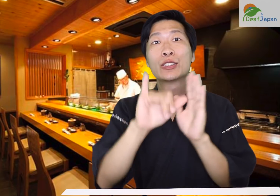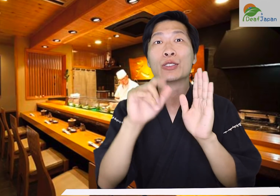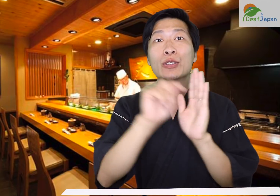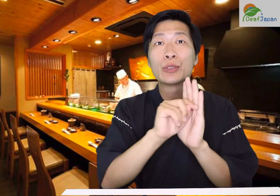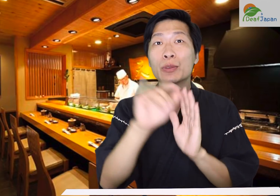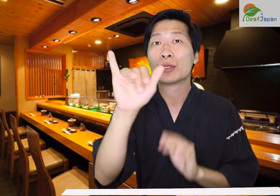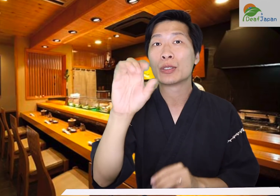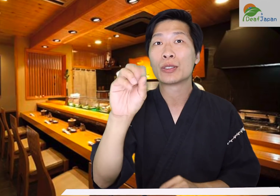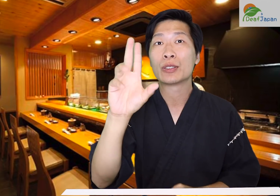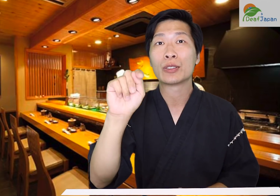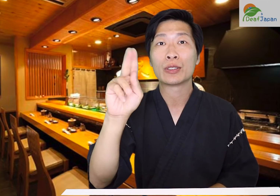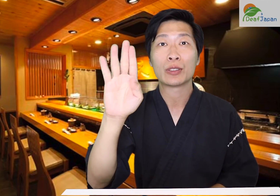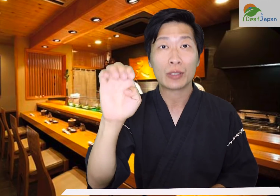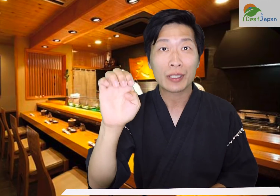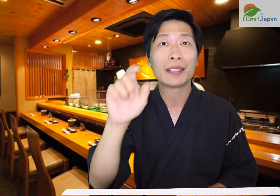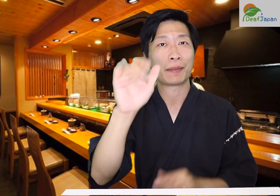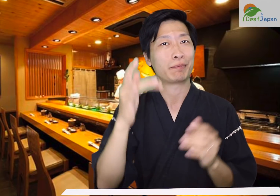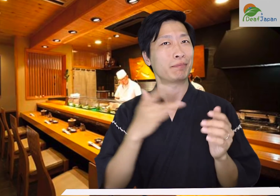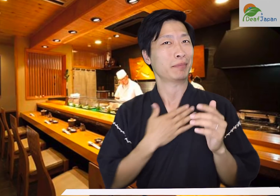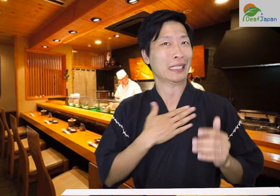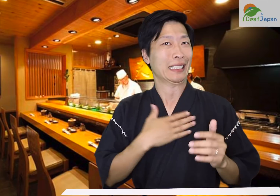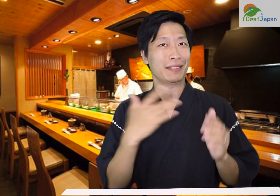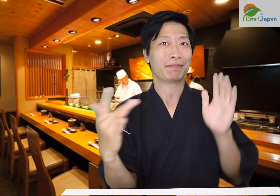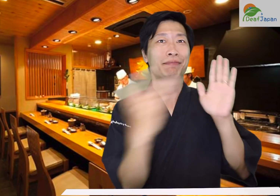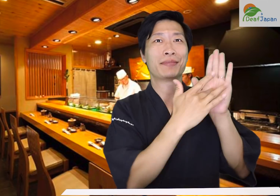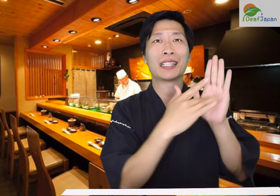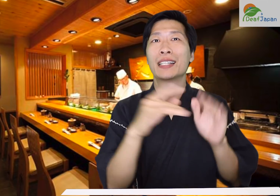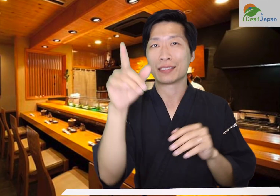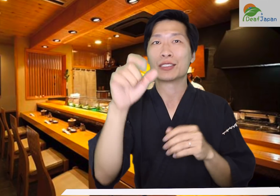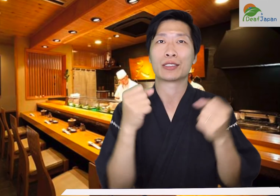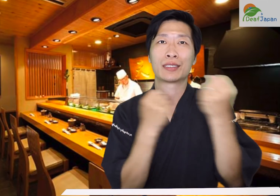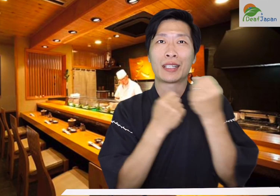und meinen Kanal abonniert.